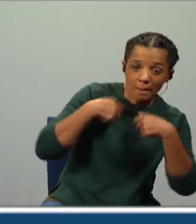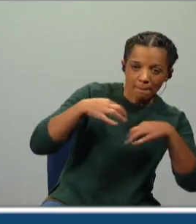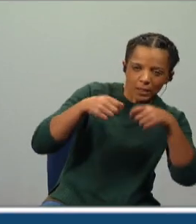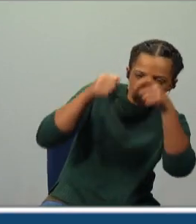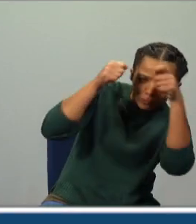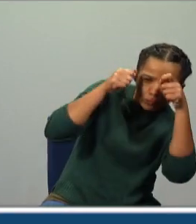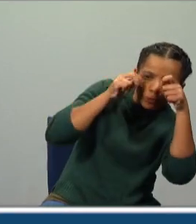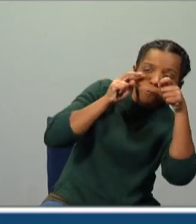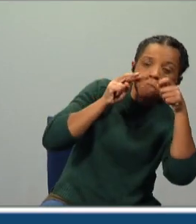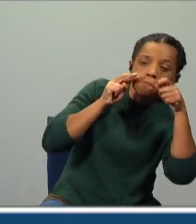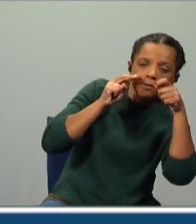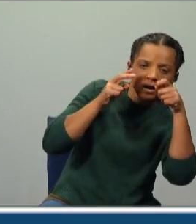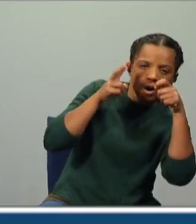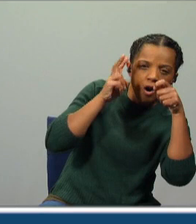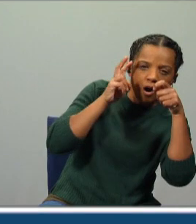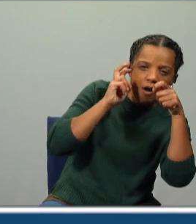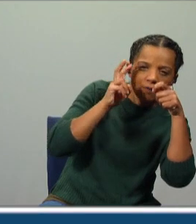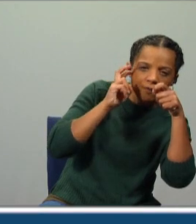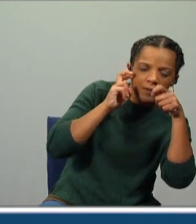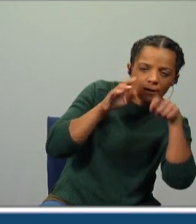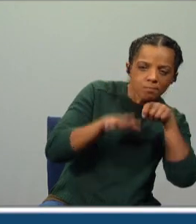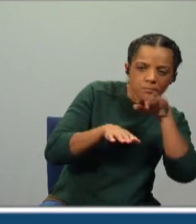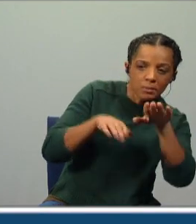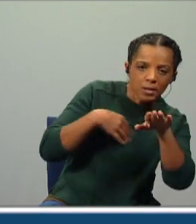Ouvi os seus passos, mas tive medo de ir ver